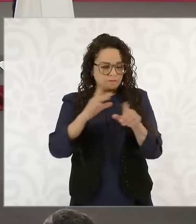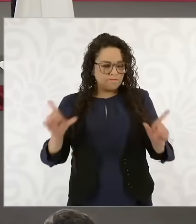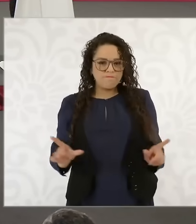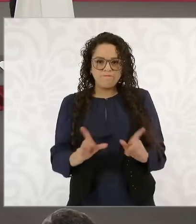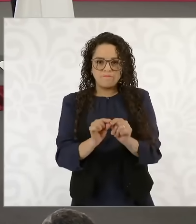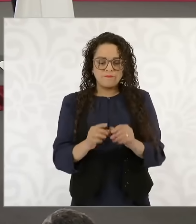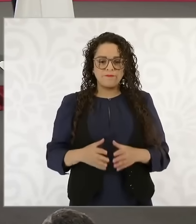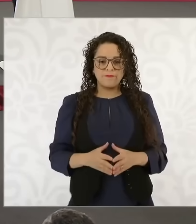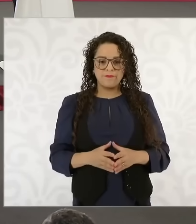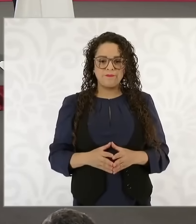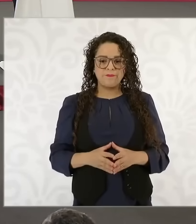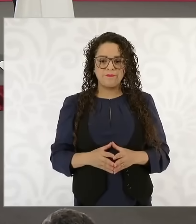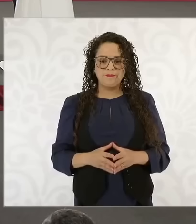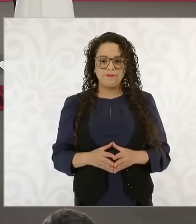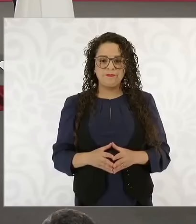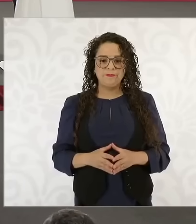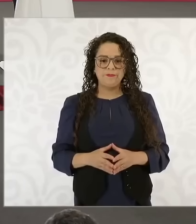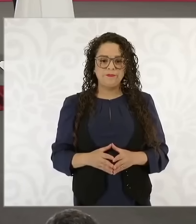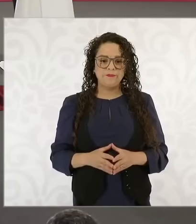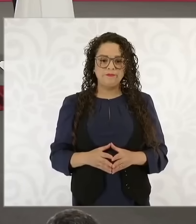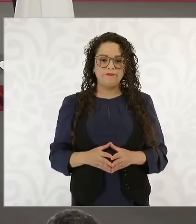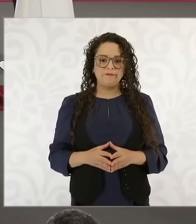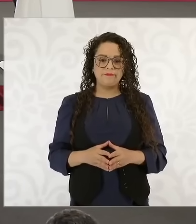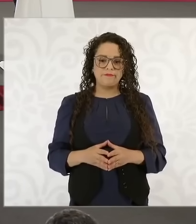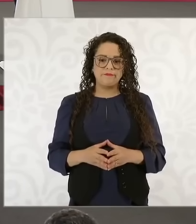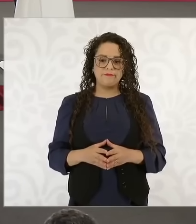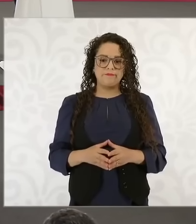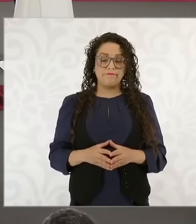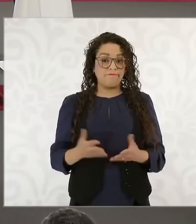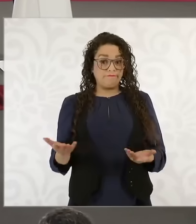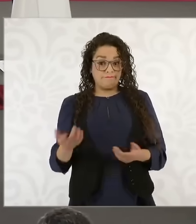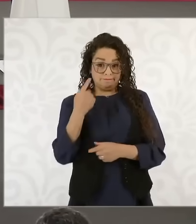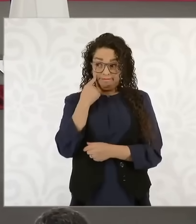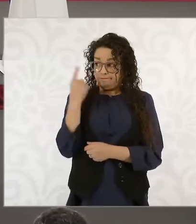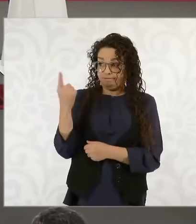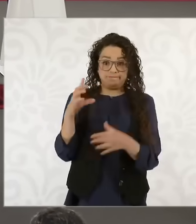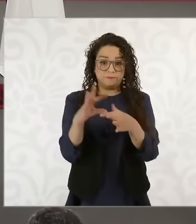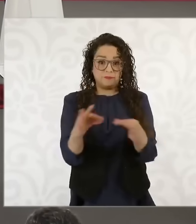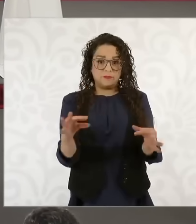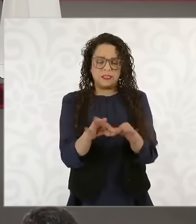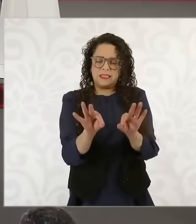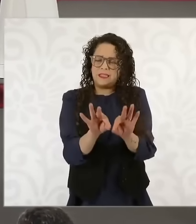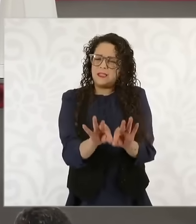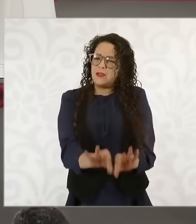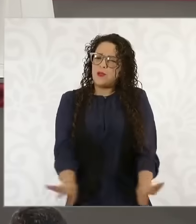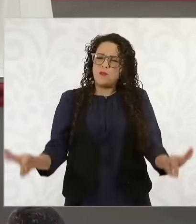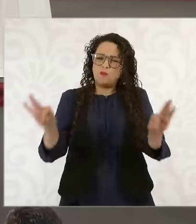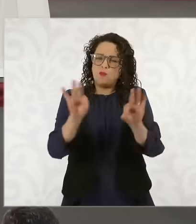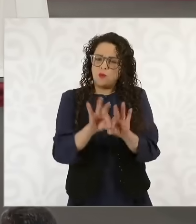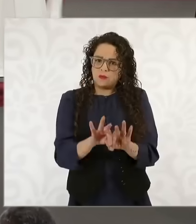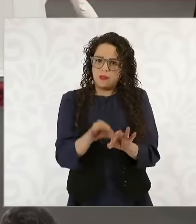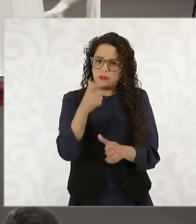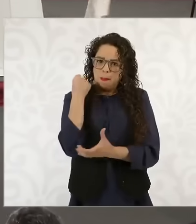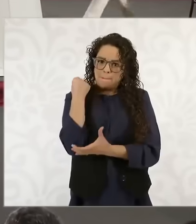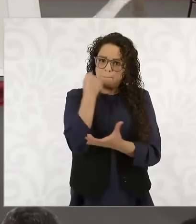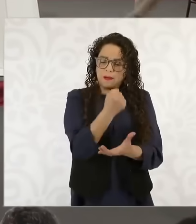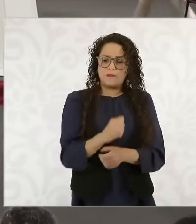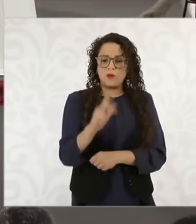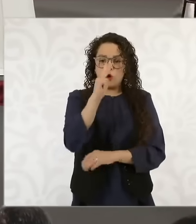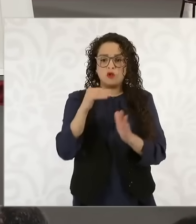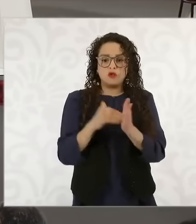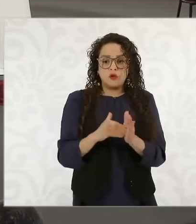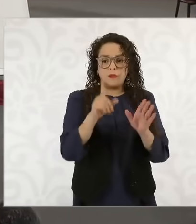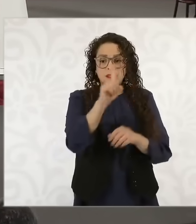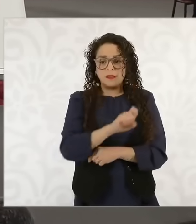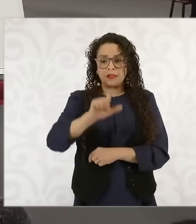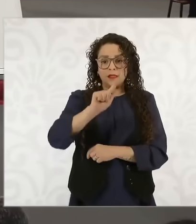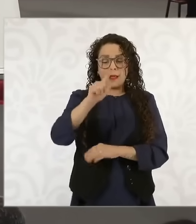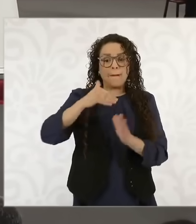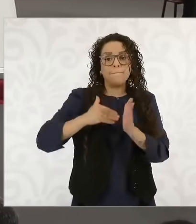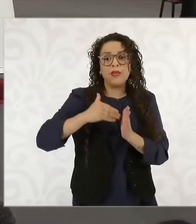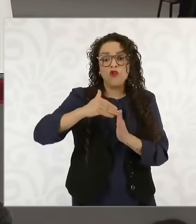Gracias, Emilia. Pues como ven, es una inversión muy importante, son 8,177 millones de dólares para